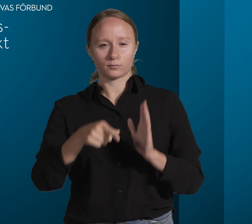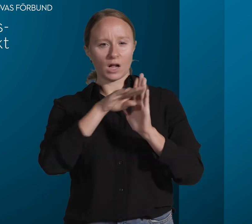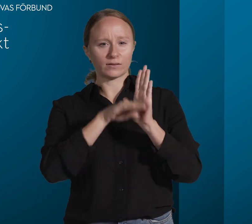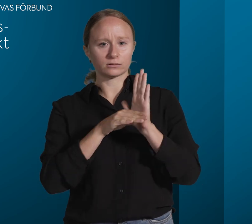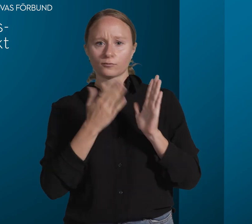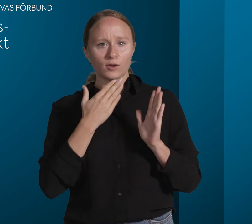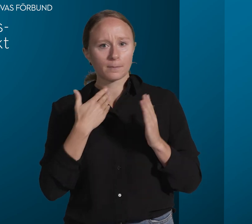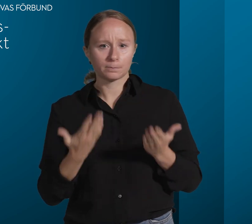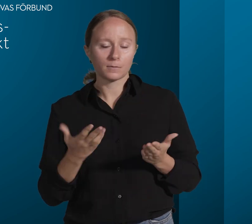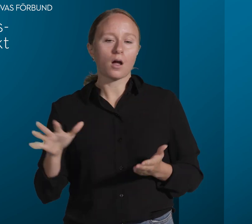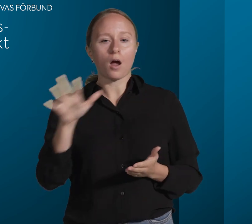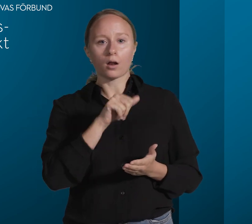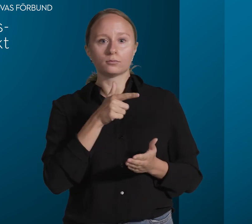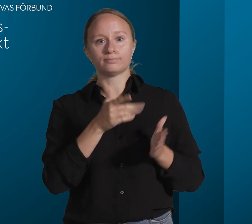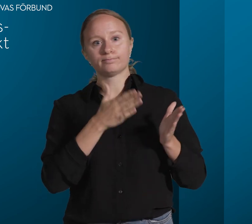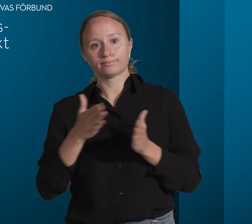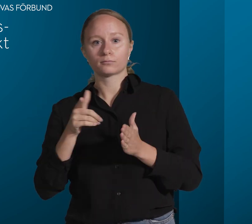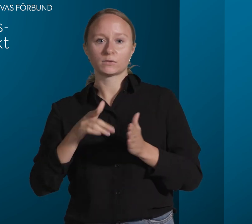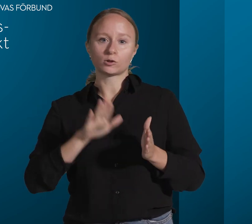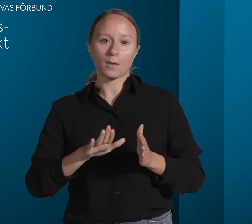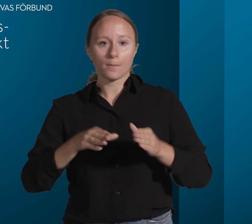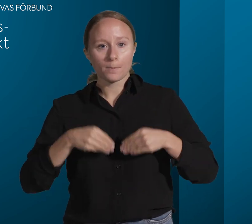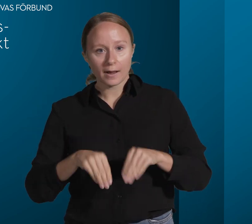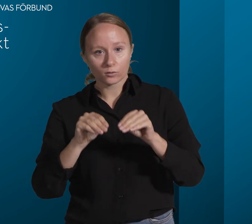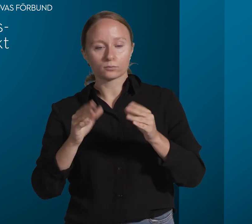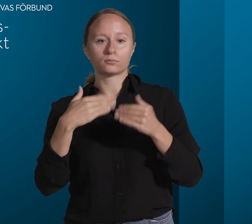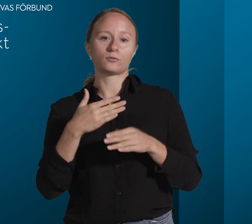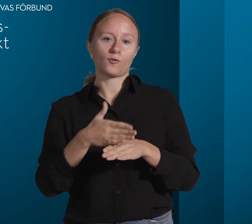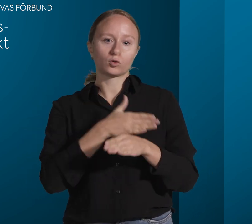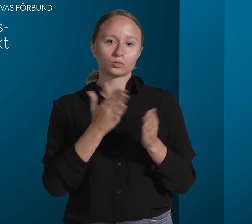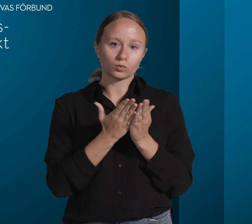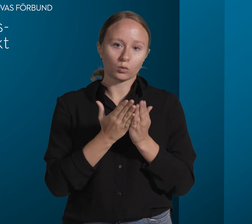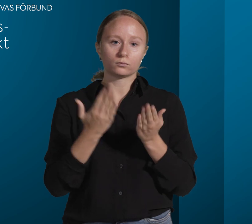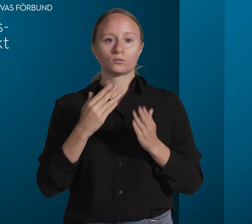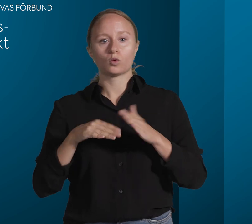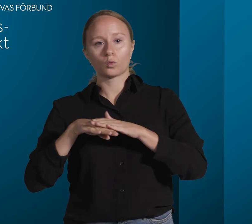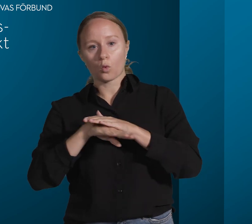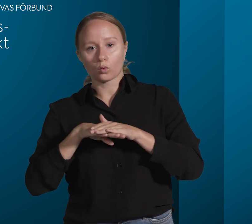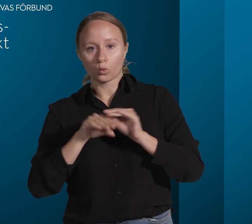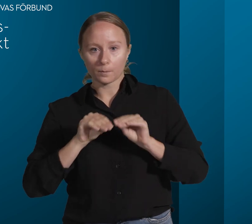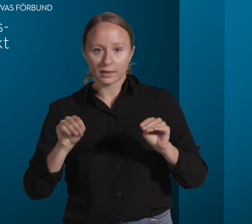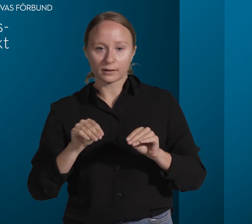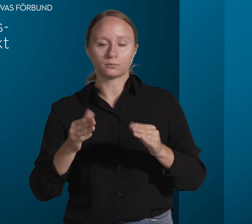Anvisningen är avsedda för alla anordnare av småbarnspedagogik, - förskoleundervisning, grundläggande utbildning -